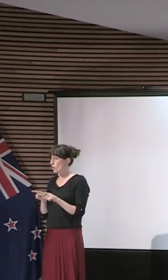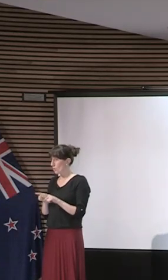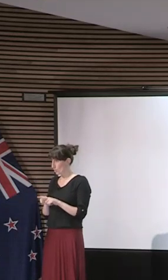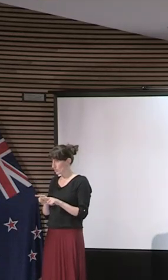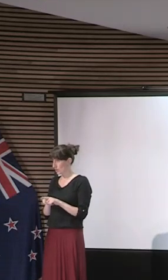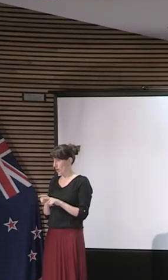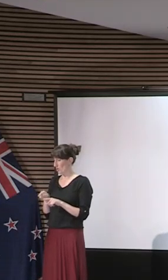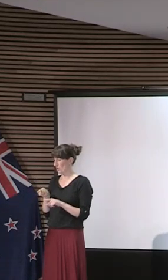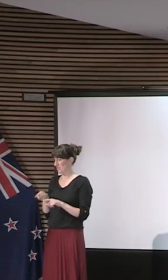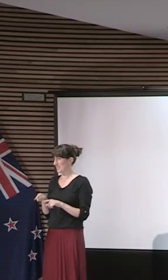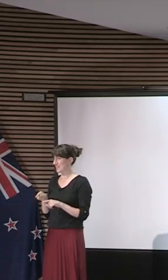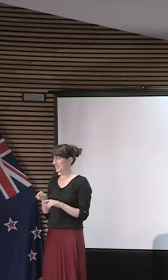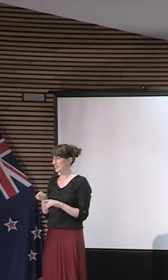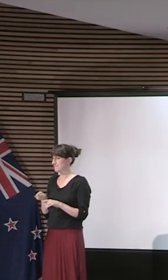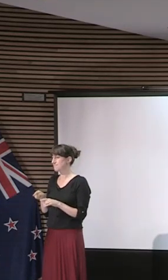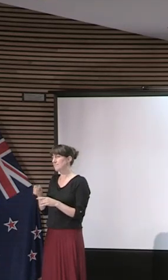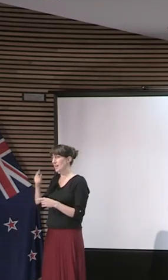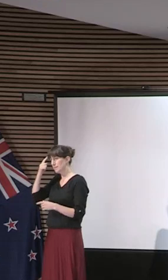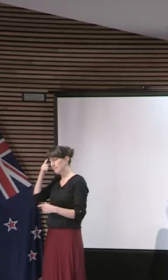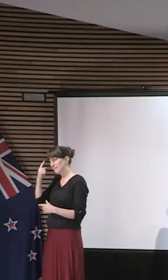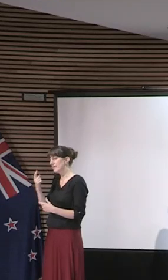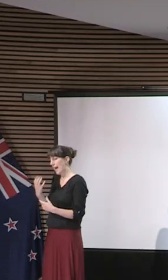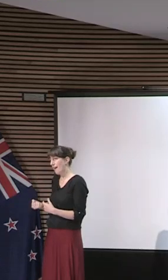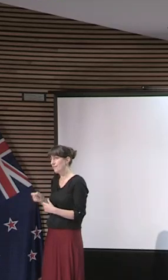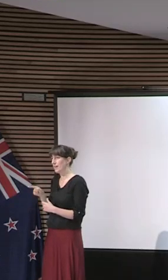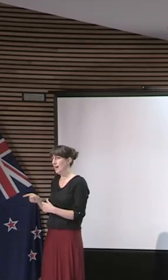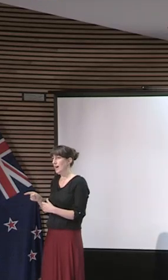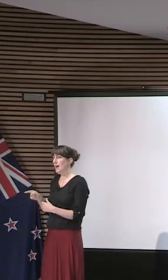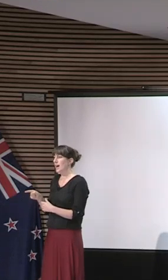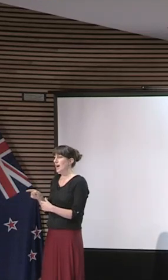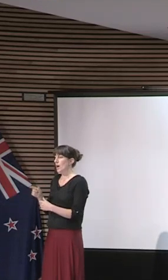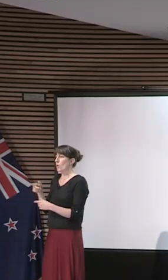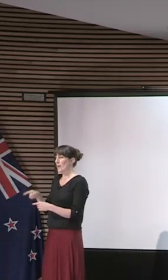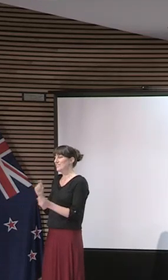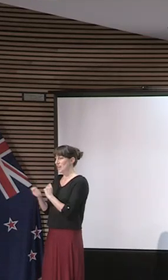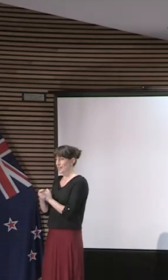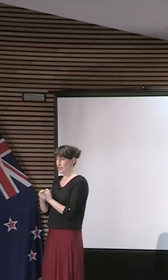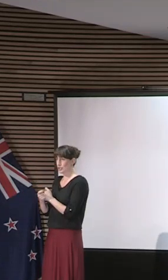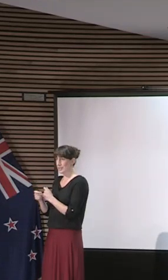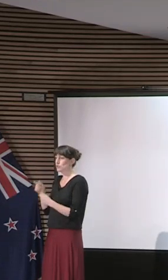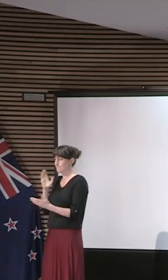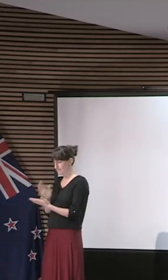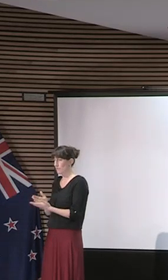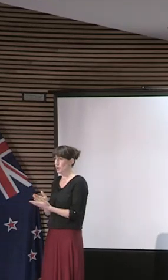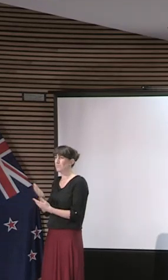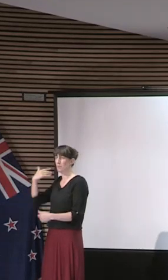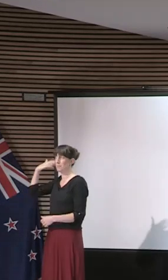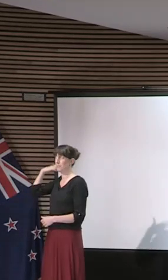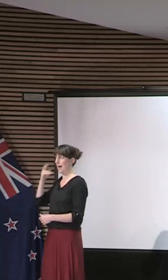e pa ana ki tetahi keehi. He hononga tata tenei mo tetahi